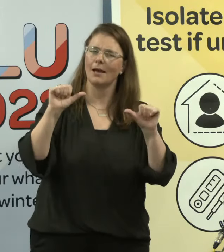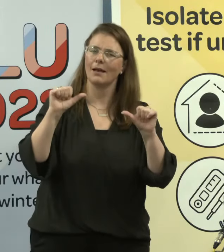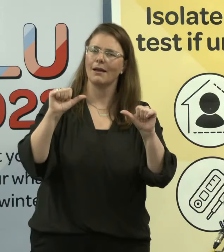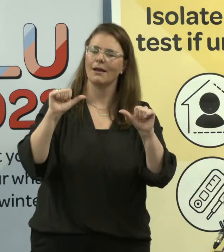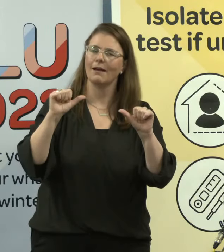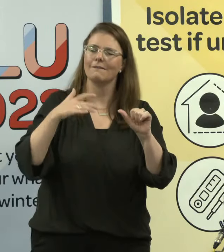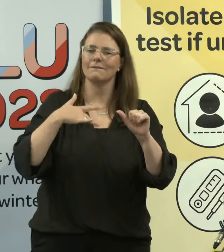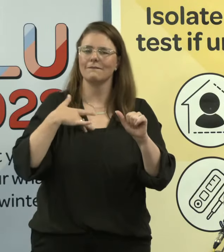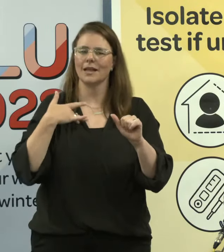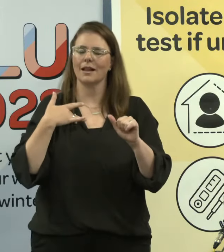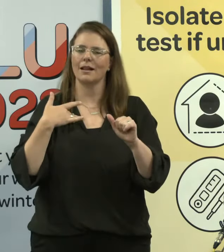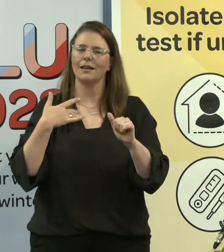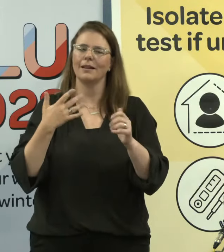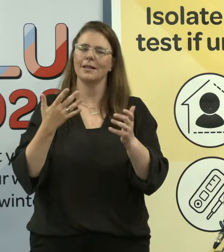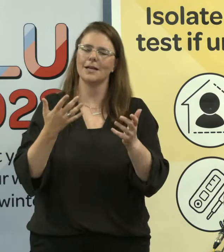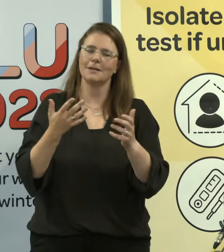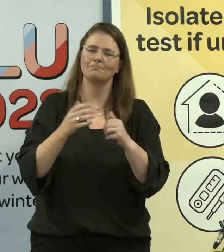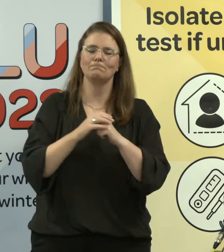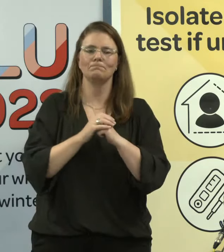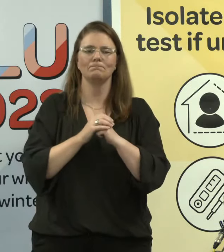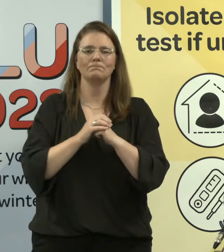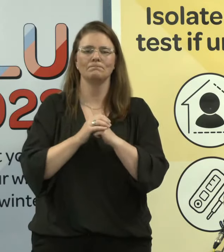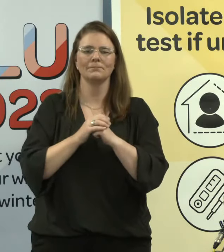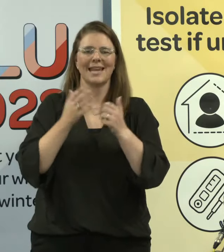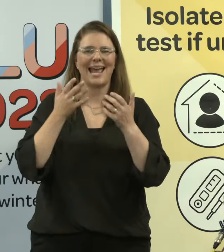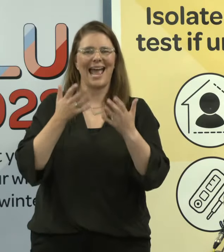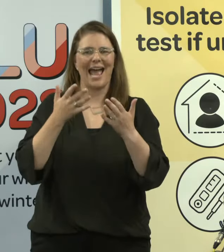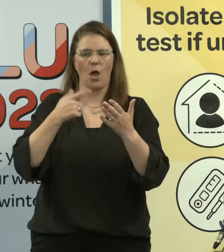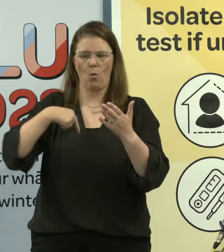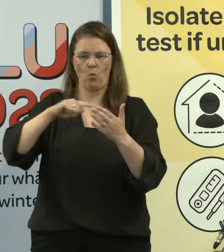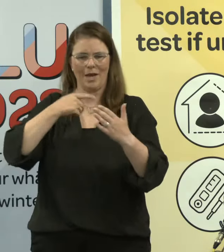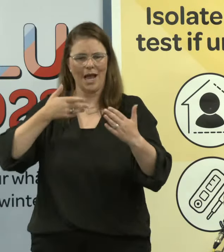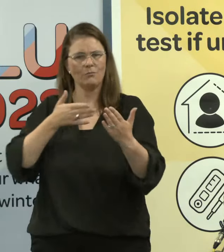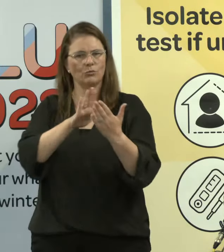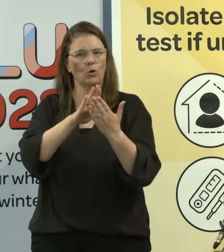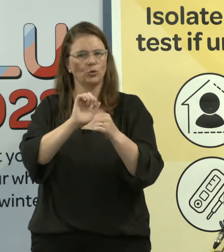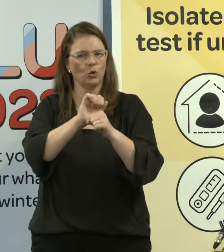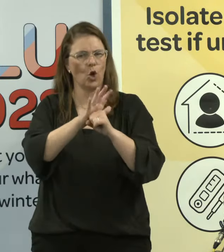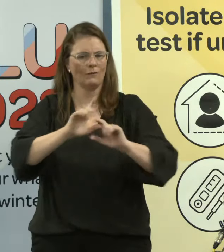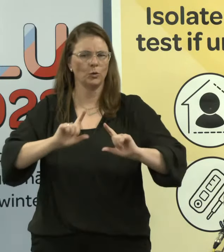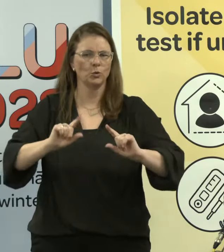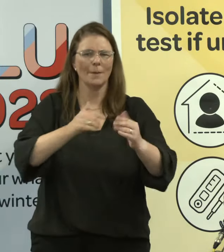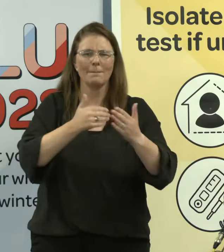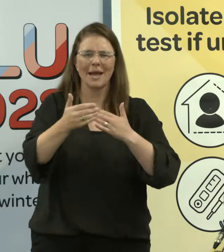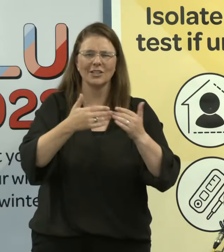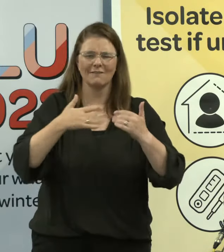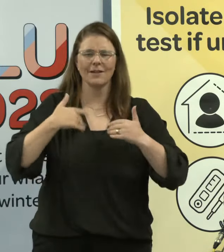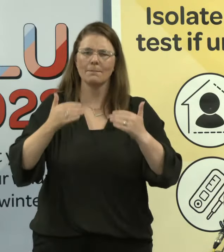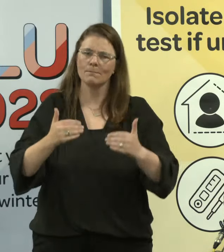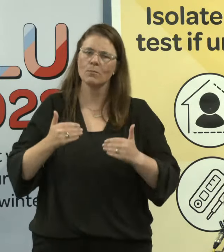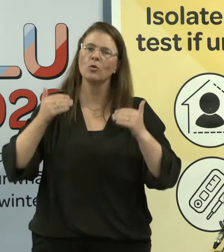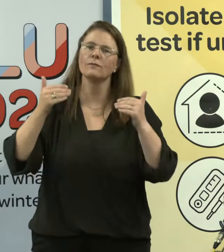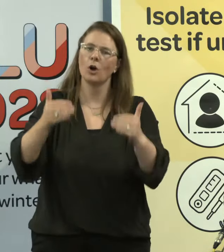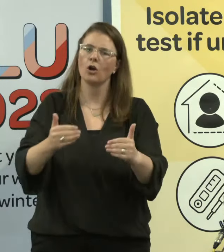Ashley- mai i te tirohanga